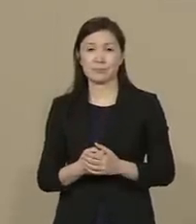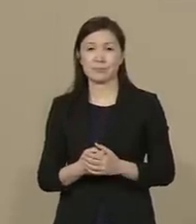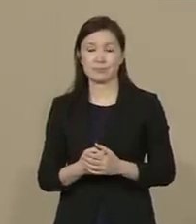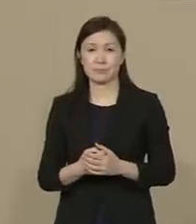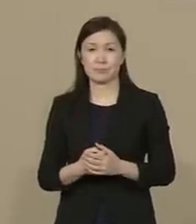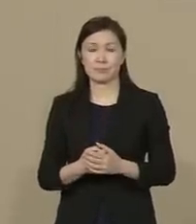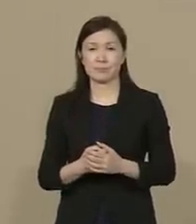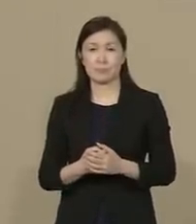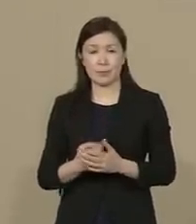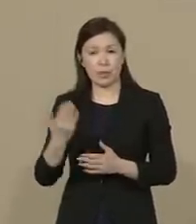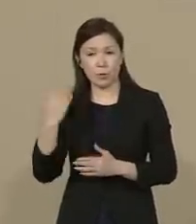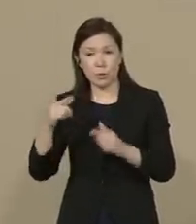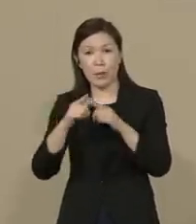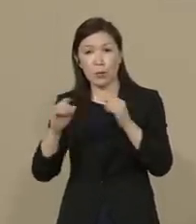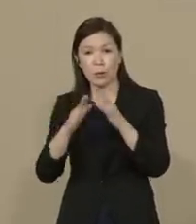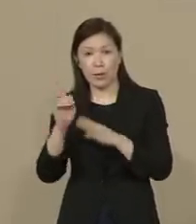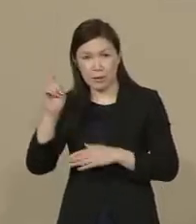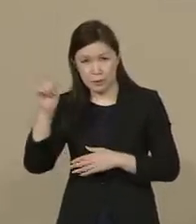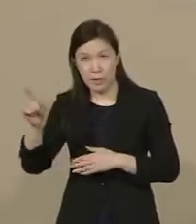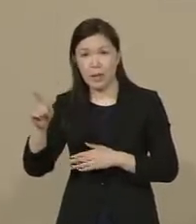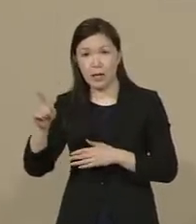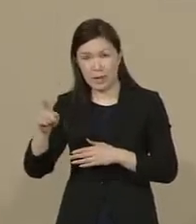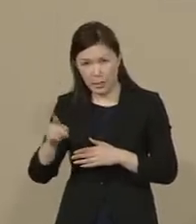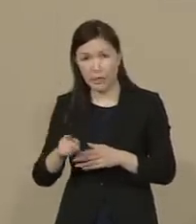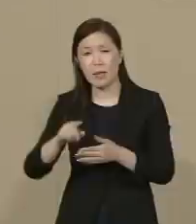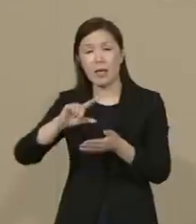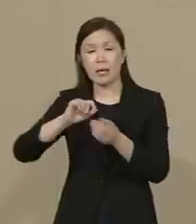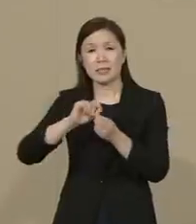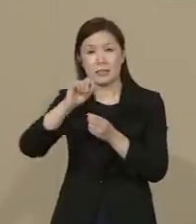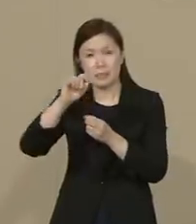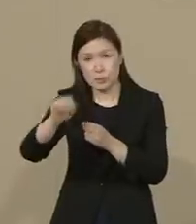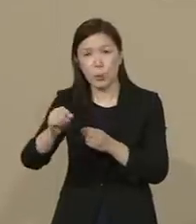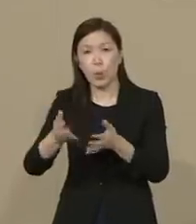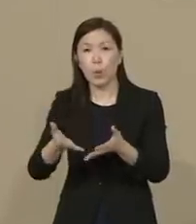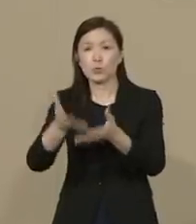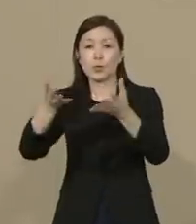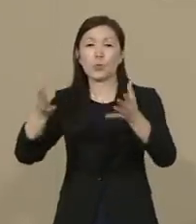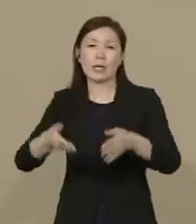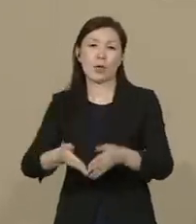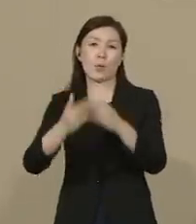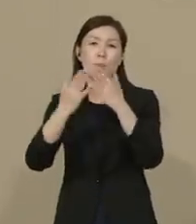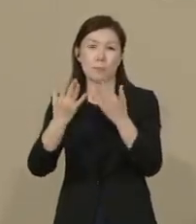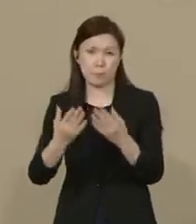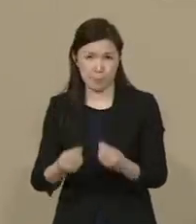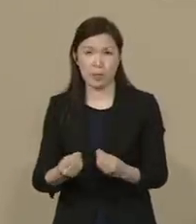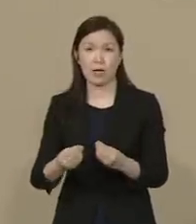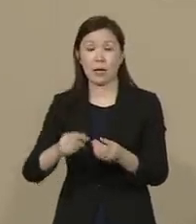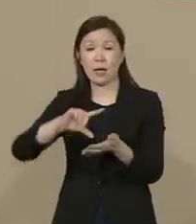先の国会で地方創生法を 成立させました 地域の潜在力を引き出し